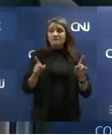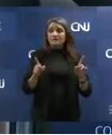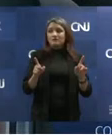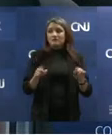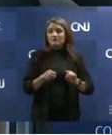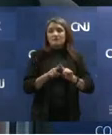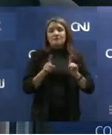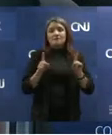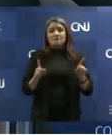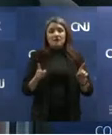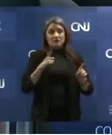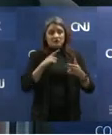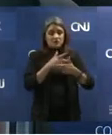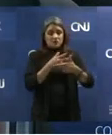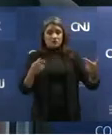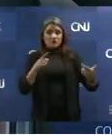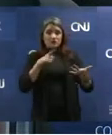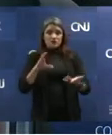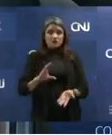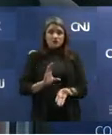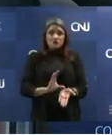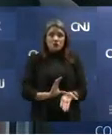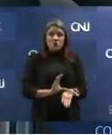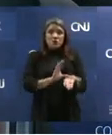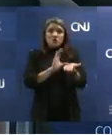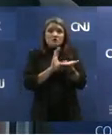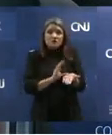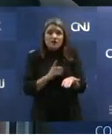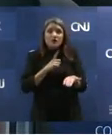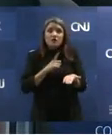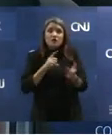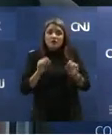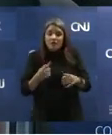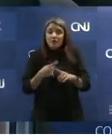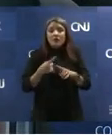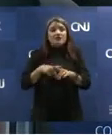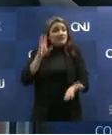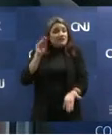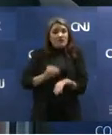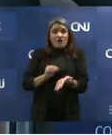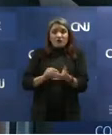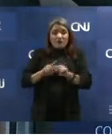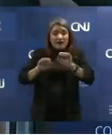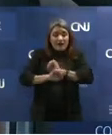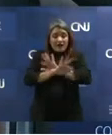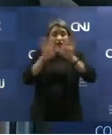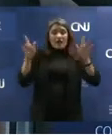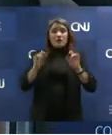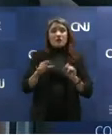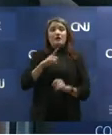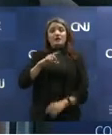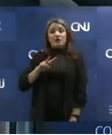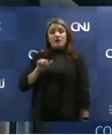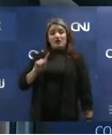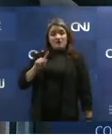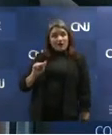desse conselho se faz. Se trata de vacância. E ali fica também bem claro havendo a vacância Deve haver a alternância,